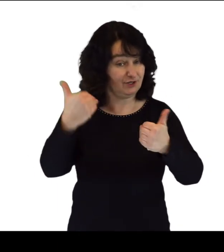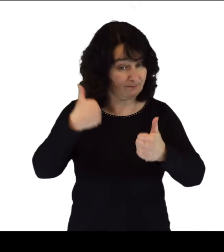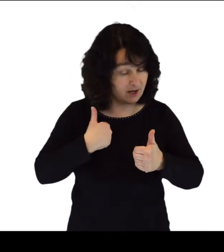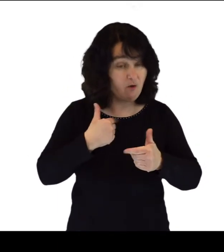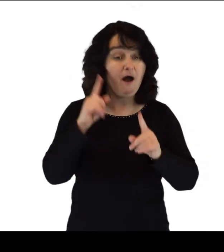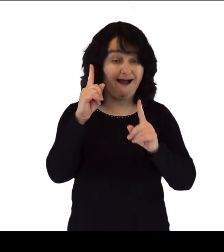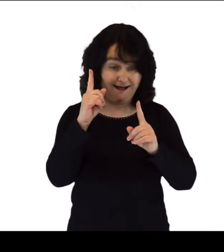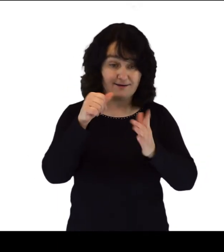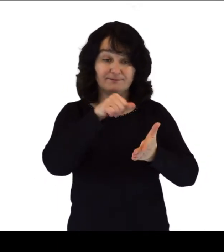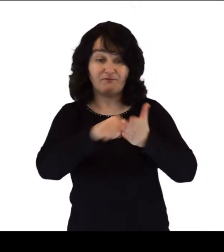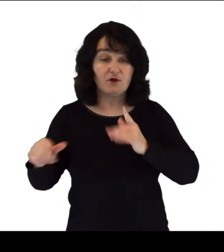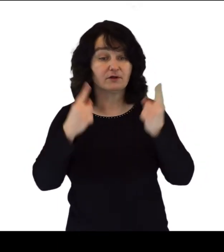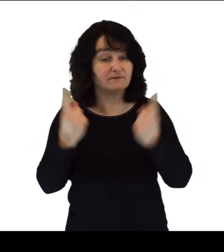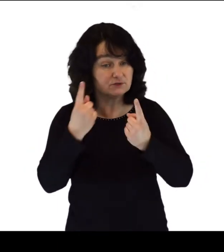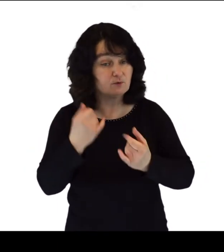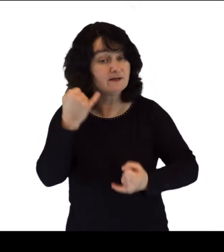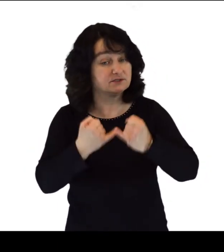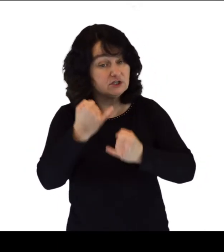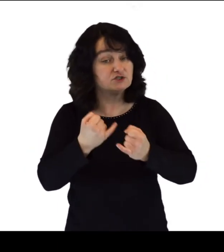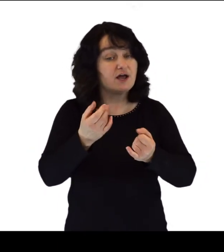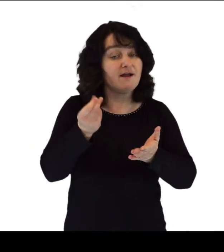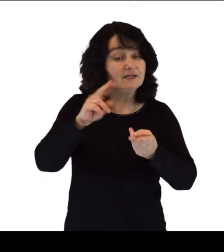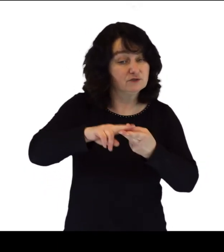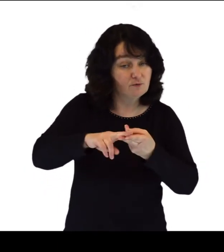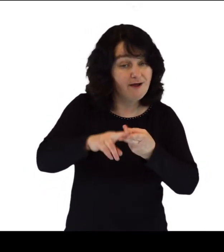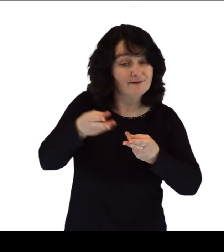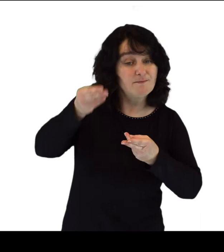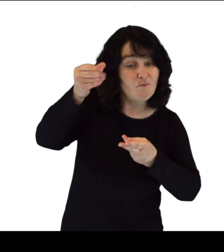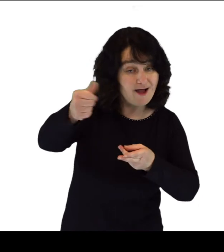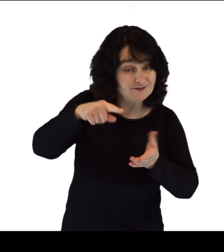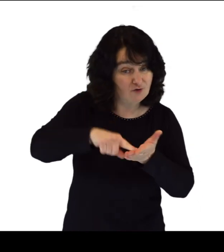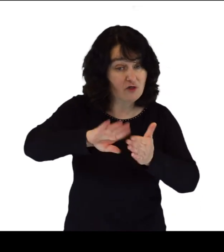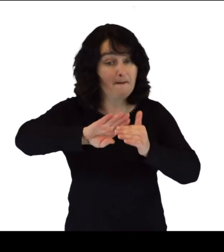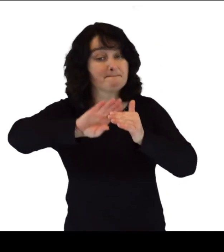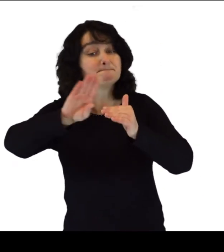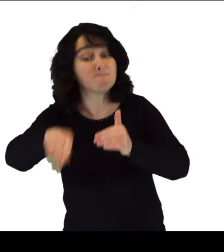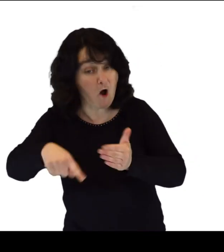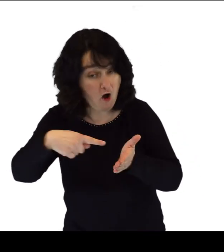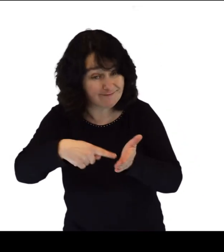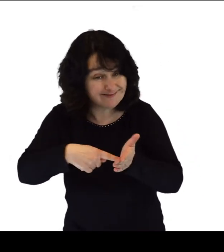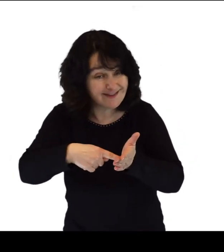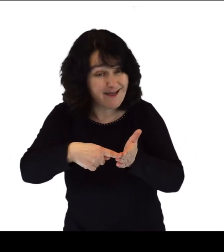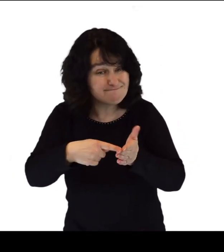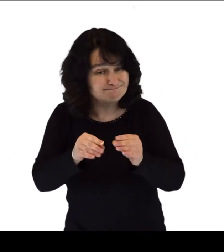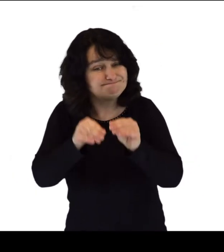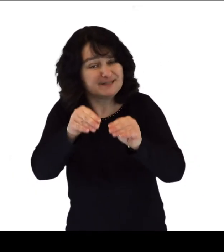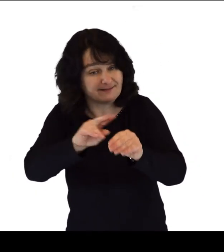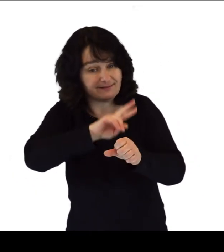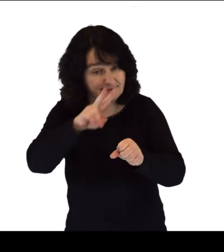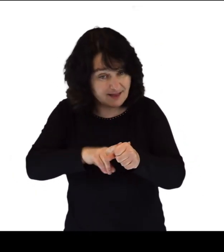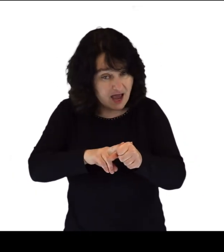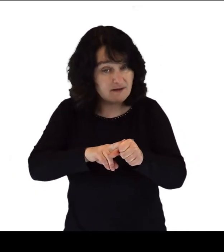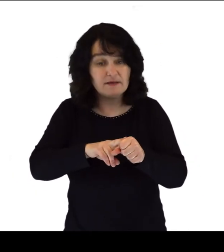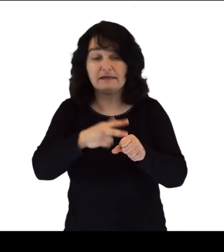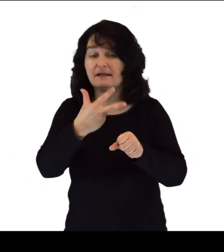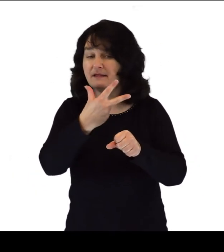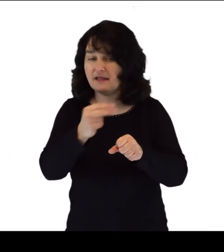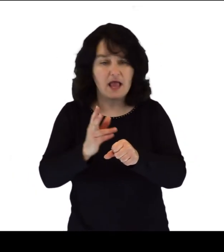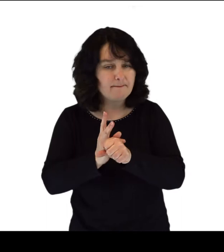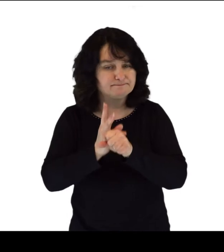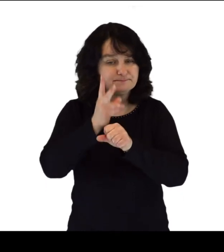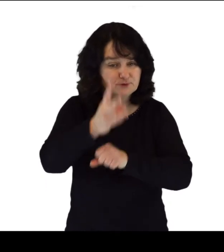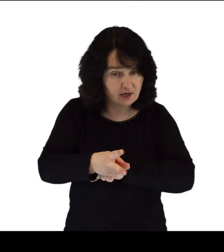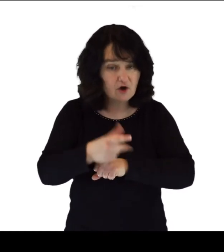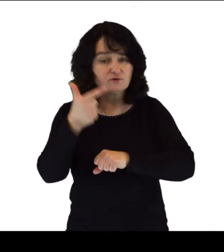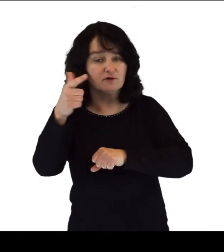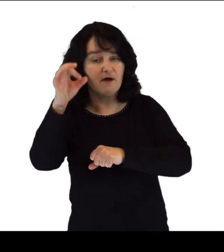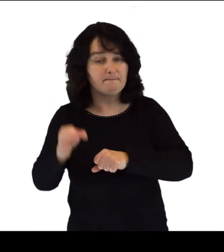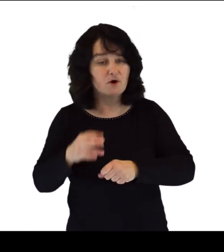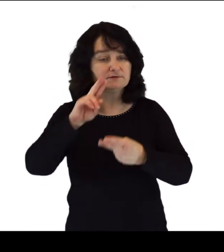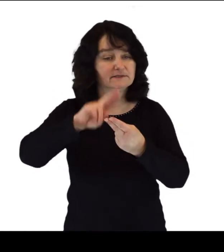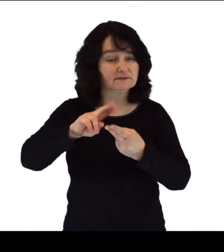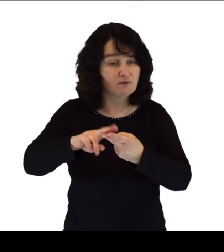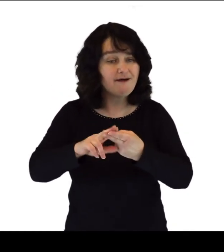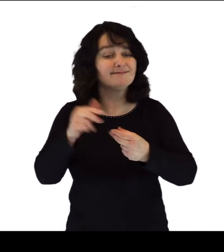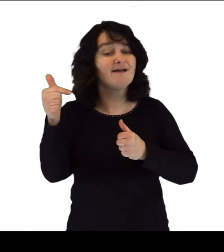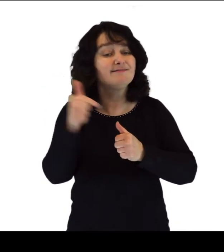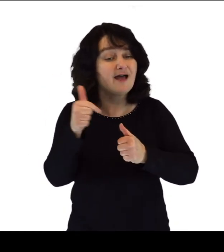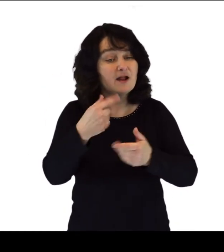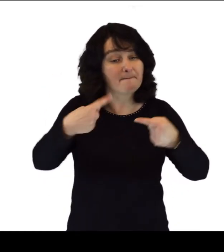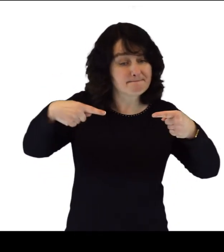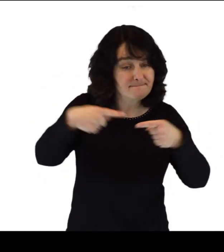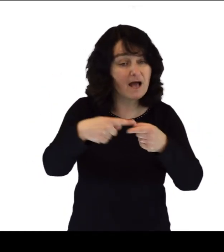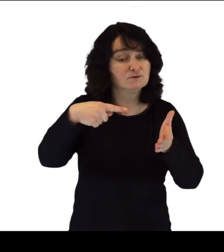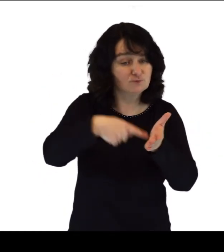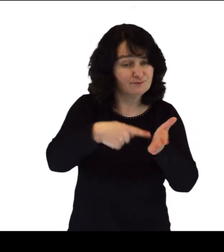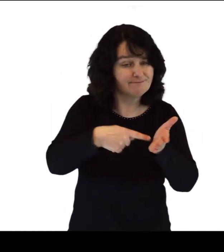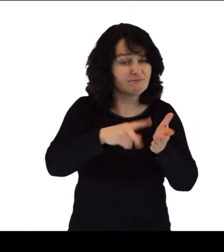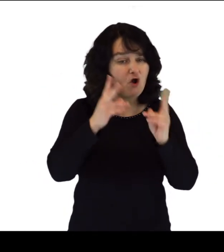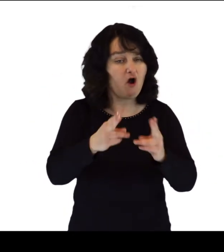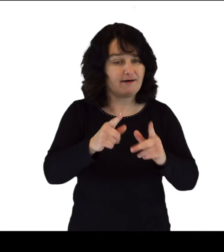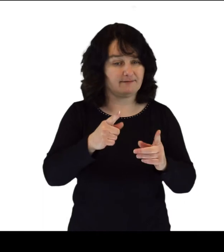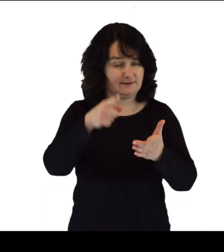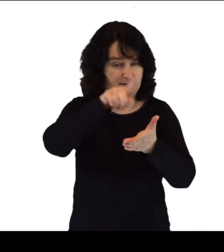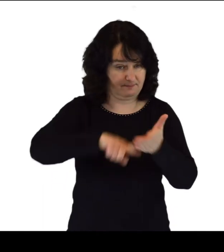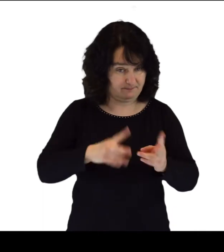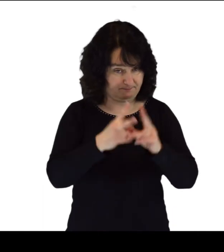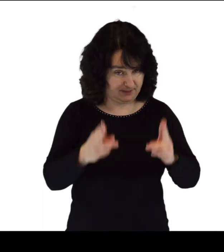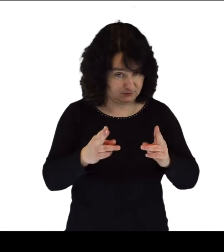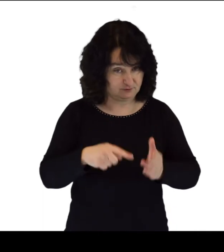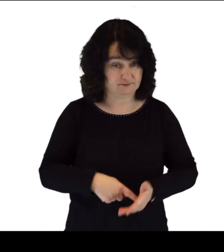(za wyjątkiem sytuacji, gdy składki opłacone po tym terminie, nie przekroczą 2% składek należnych za dany miesiąc).